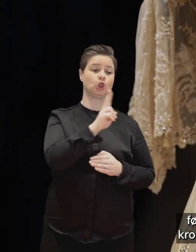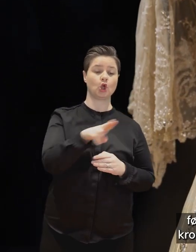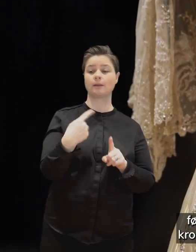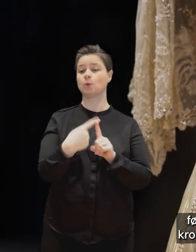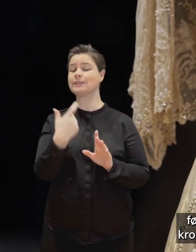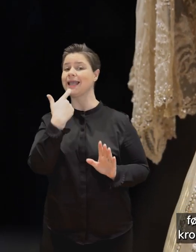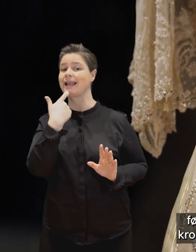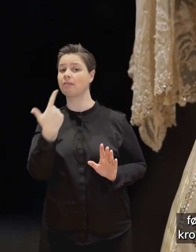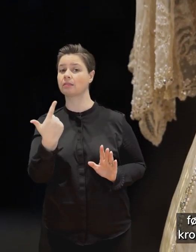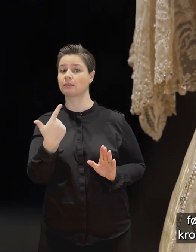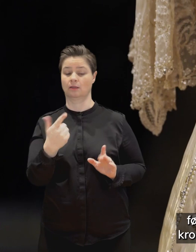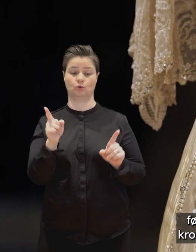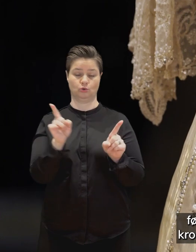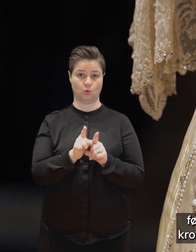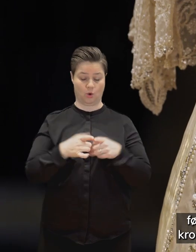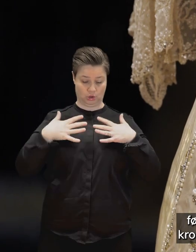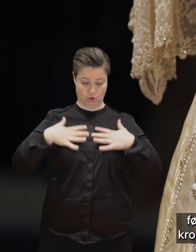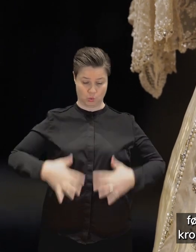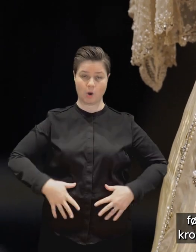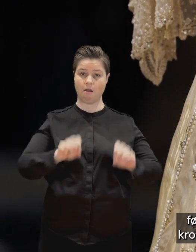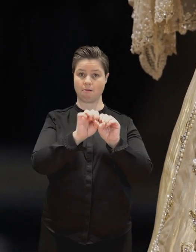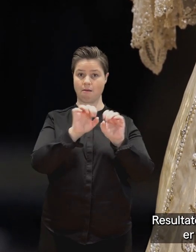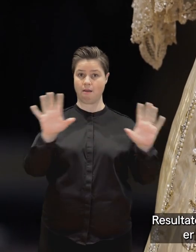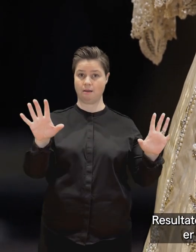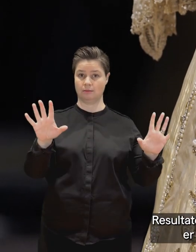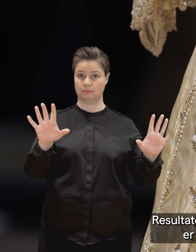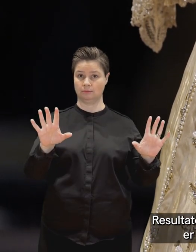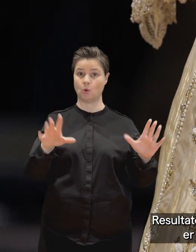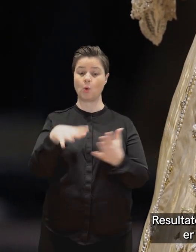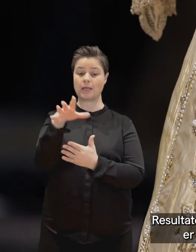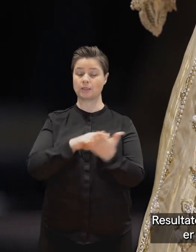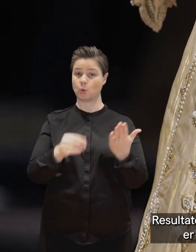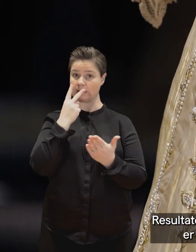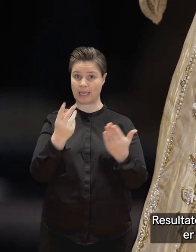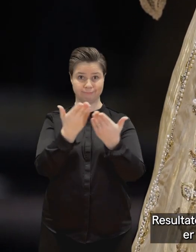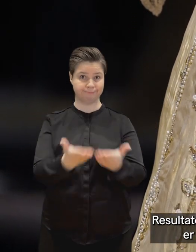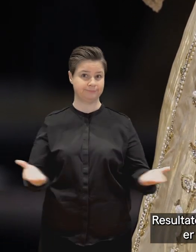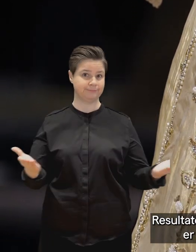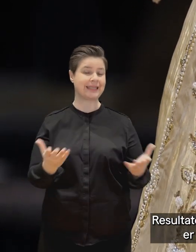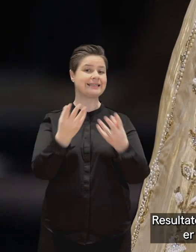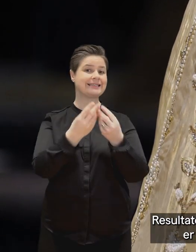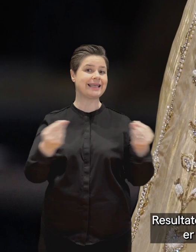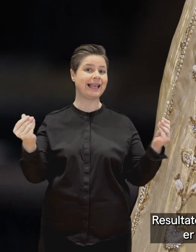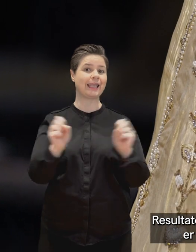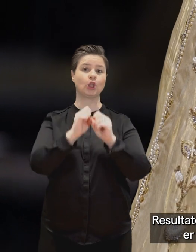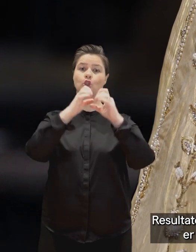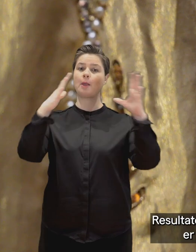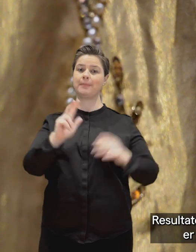før dronning Mauds kroningskjole stod klar. Resultatet, som du ser foran deg, er en silkedrøm i gull,